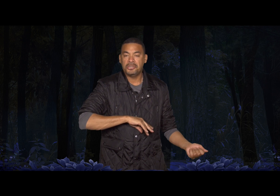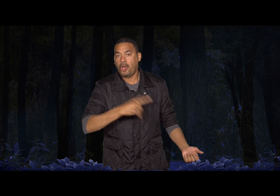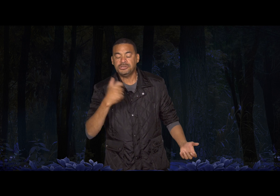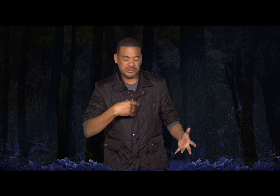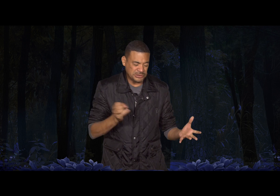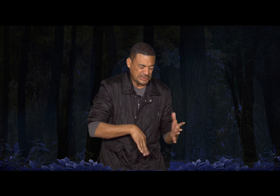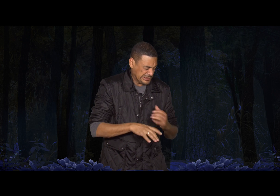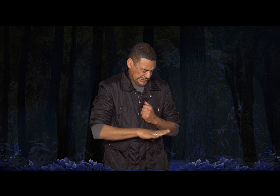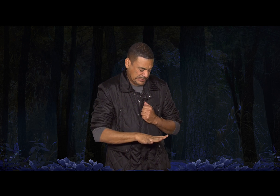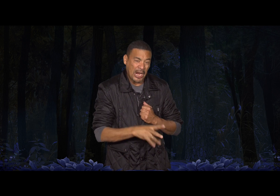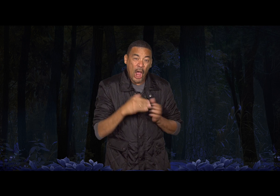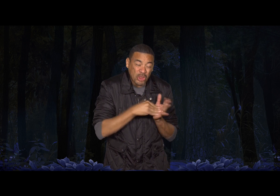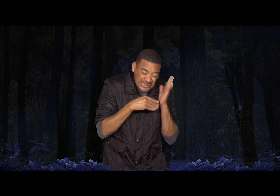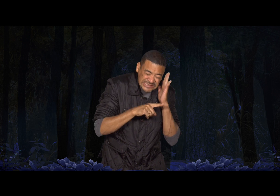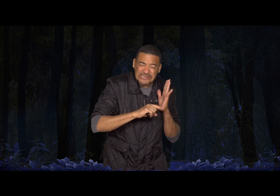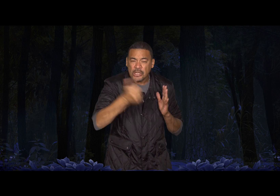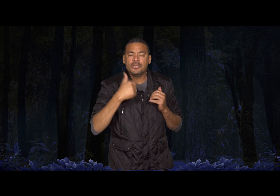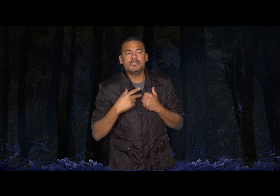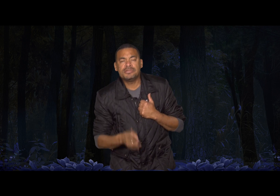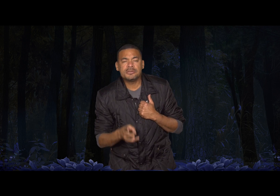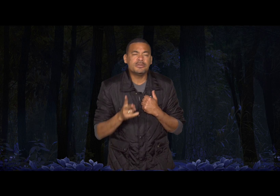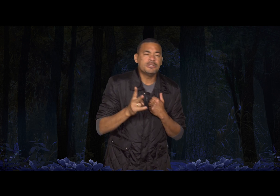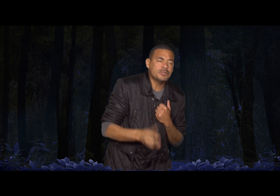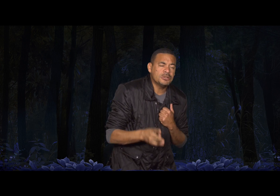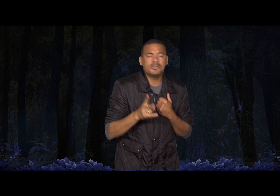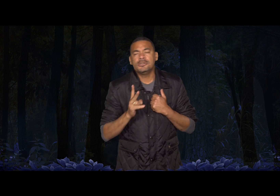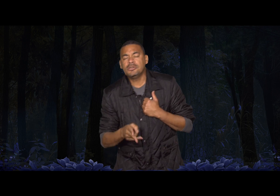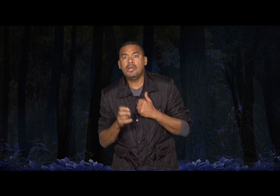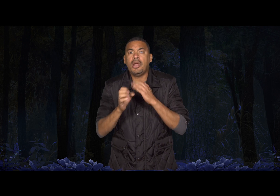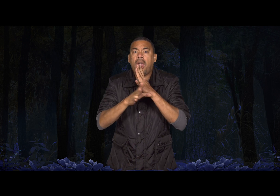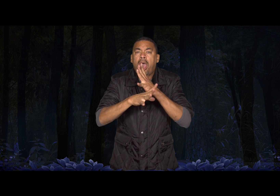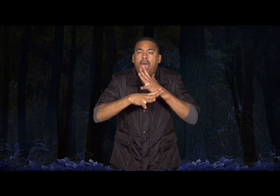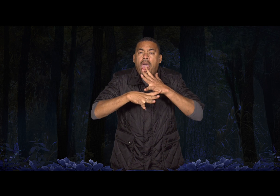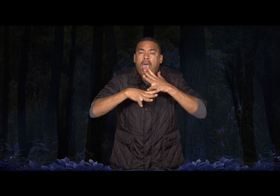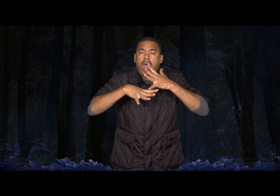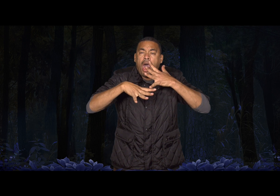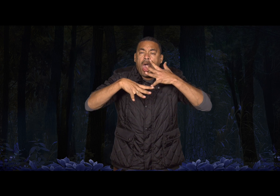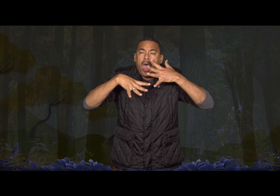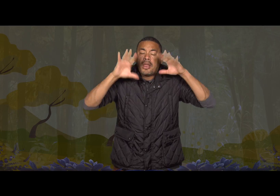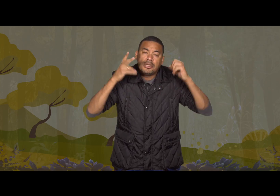Preparó sus cosas nuevamente, no quería quedarse en este lugar por más tiempo, así que comenzó a caminar hasta que amaneció